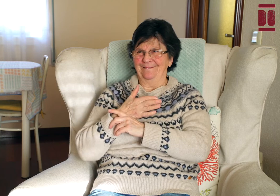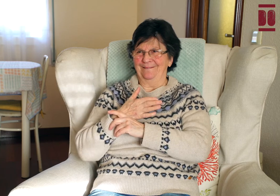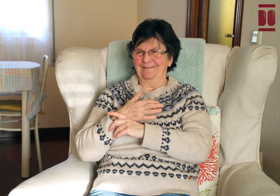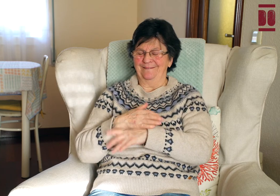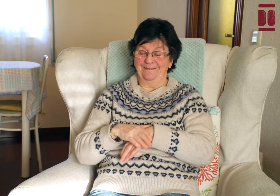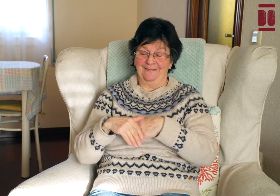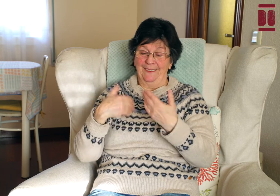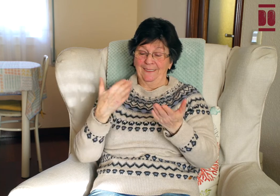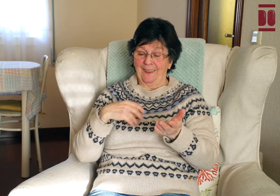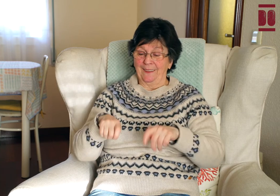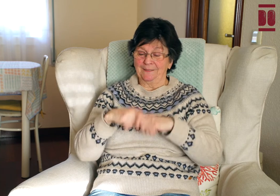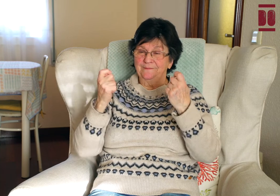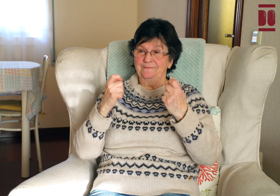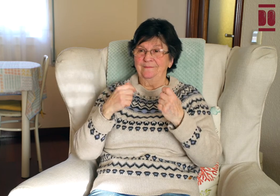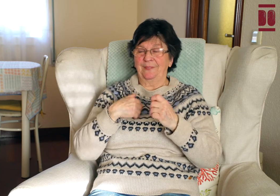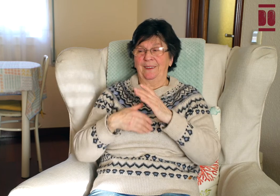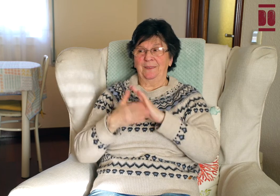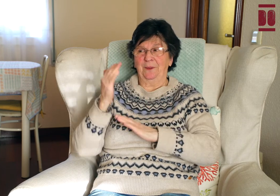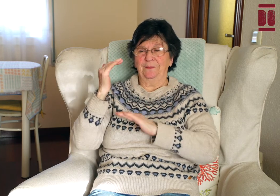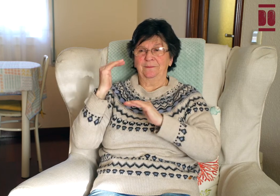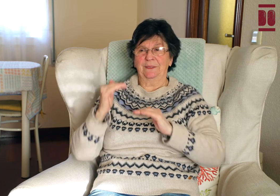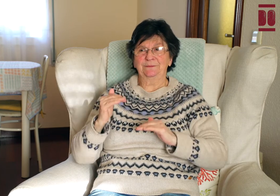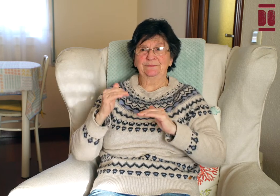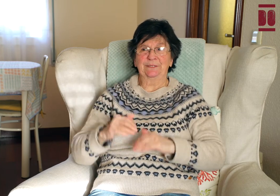desde que se rompió voy cada vez menos al pueblo.